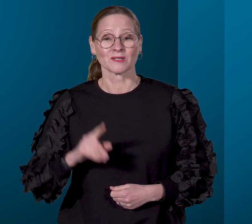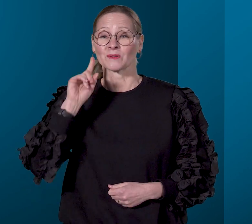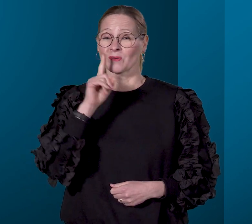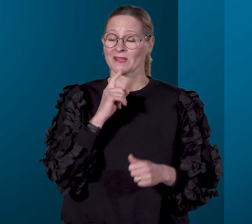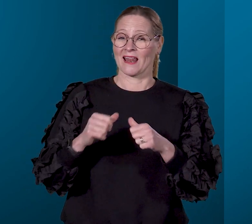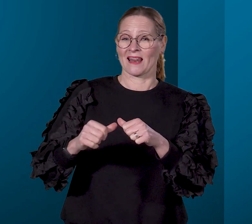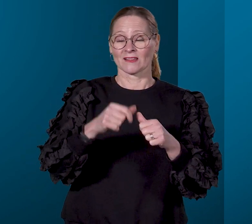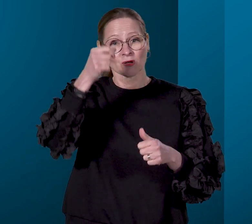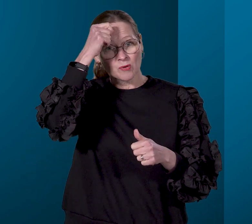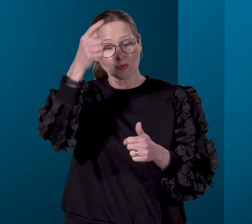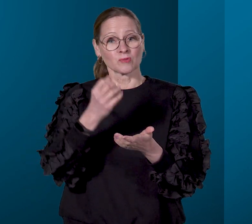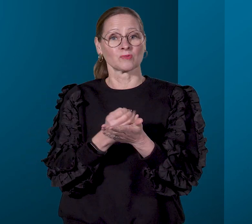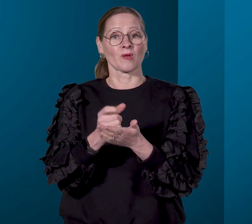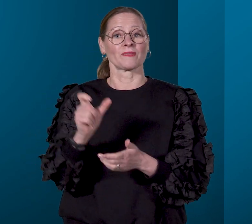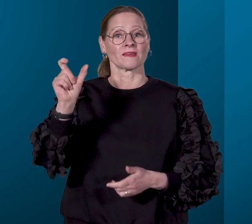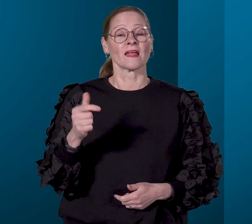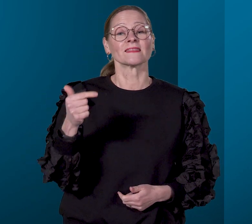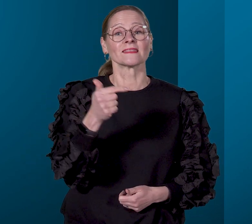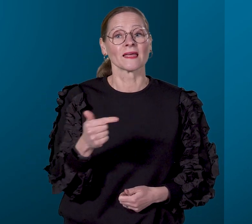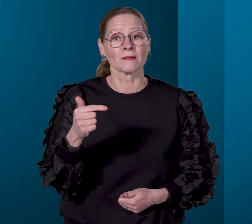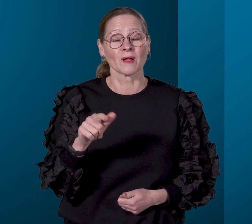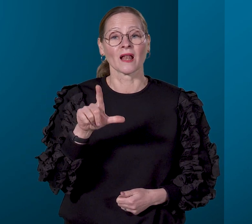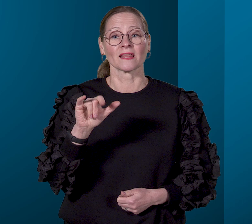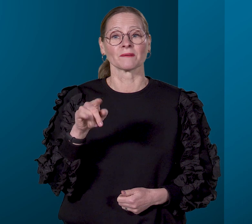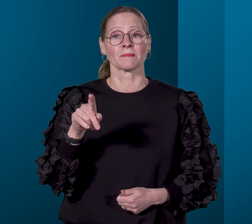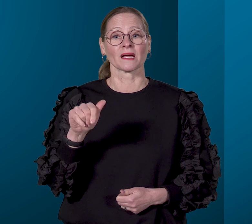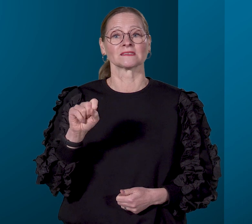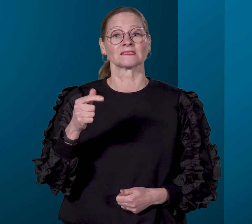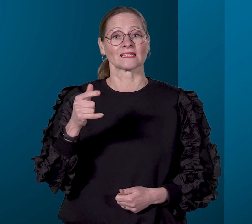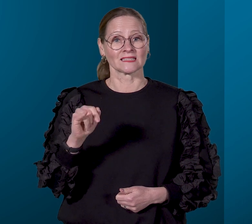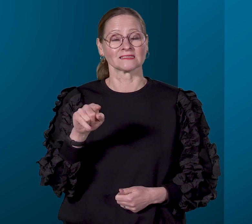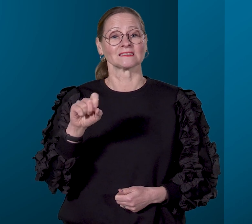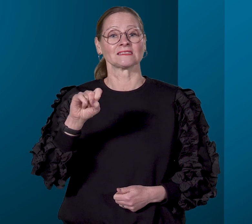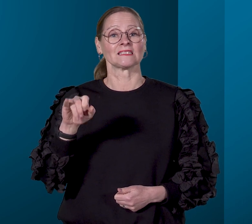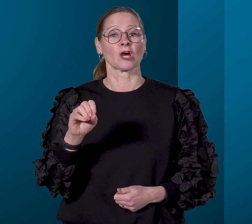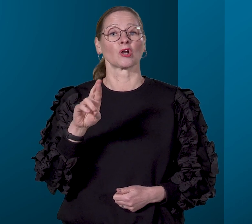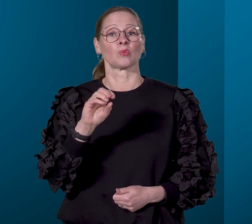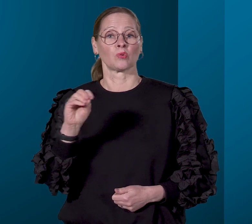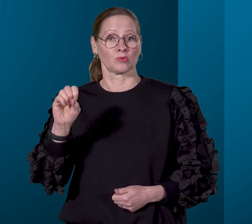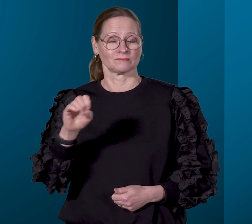Kuurojen Liiton kulttuurituottaja Teemu Lipasti-Sjöroos -